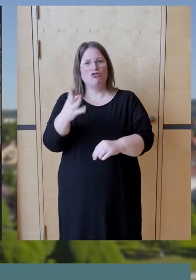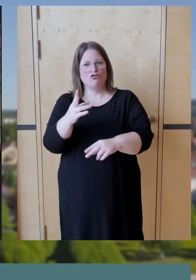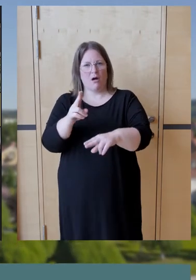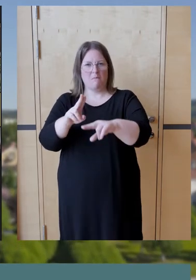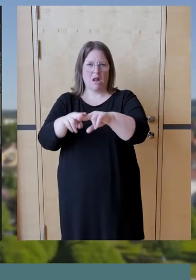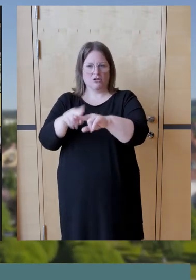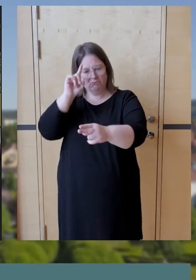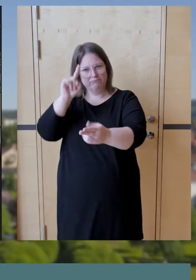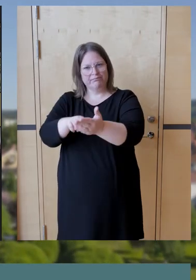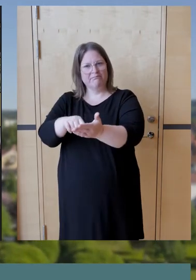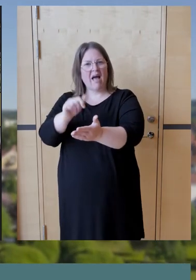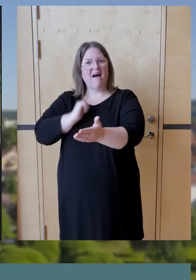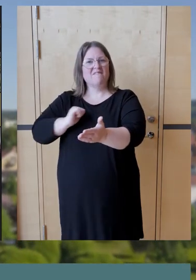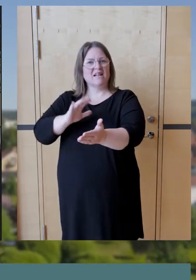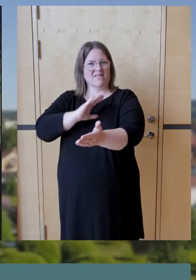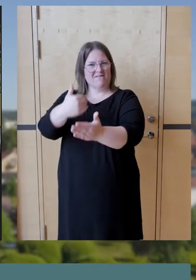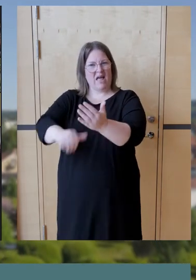Sammanlagt 110 boendeplatser